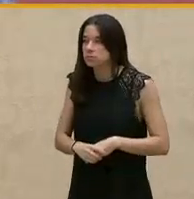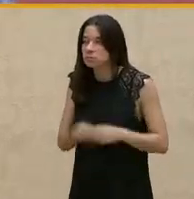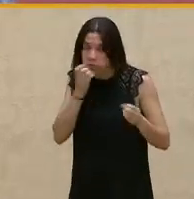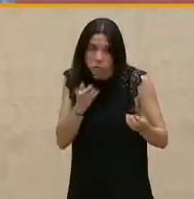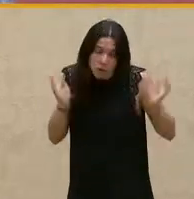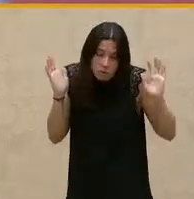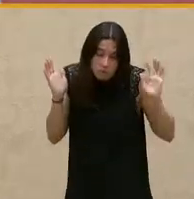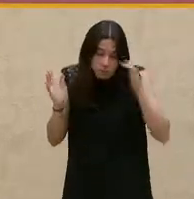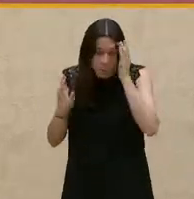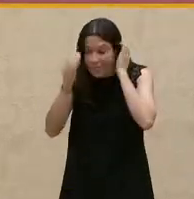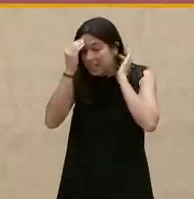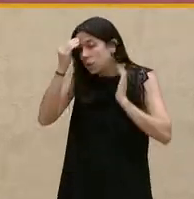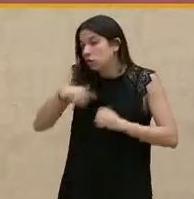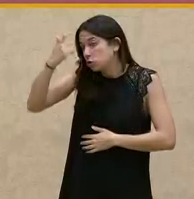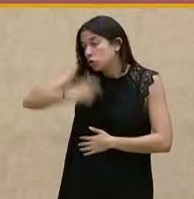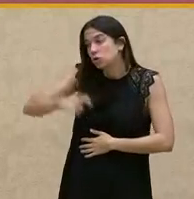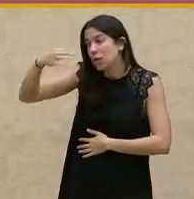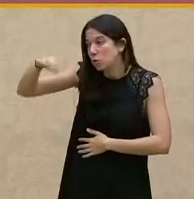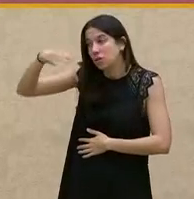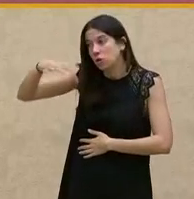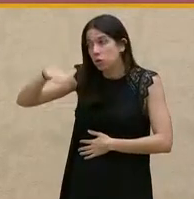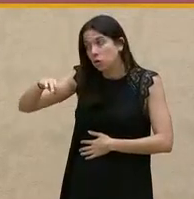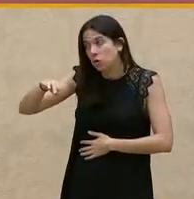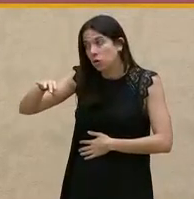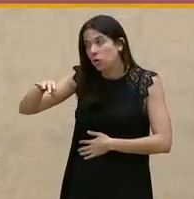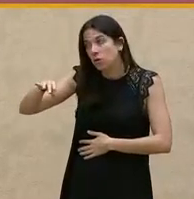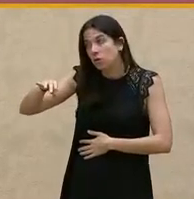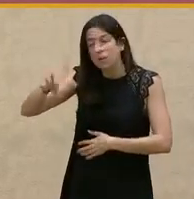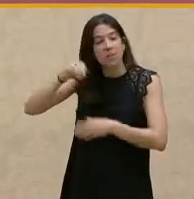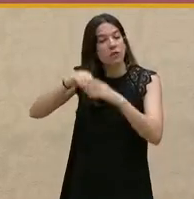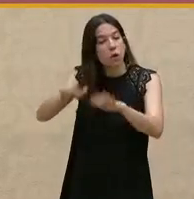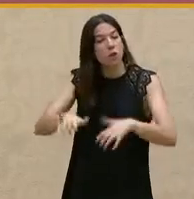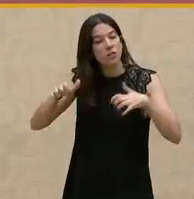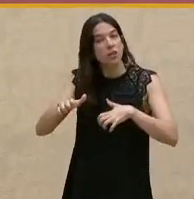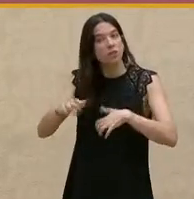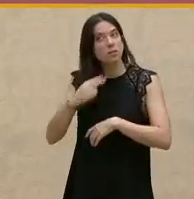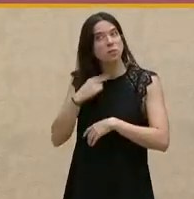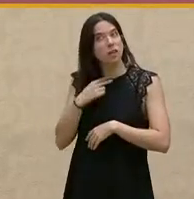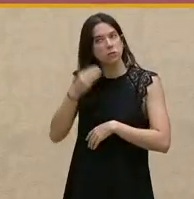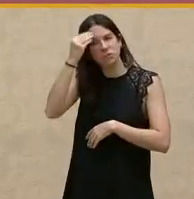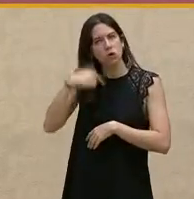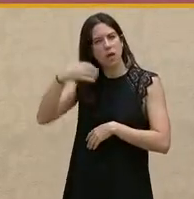Creo que soy el único con discapacidad en el Congreso de los Diputados. 350